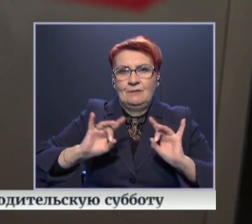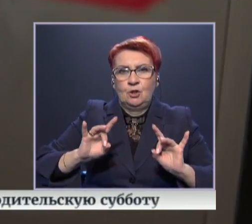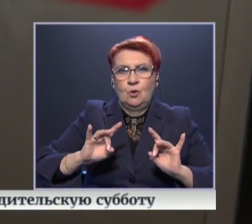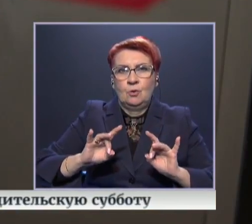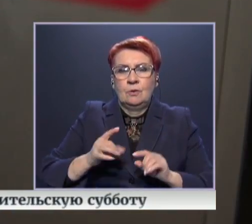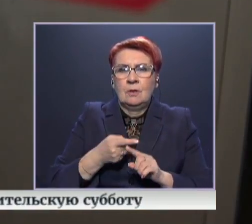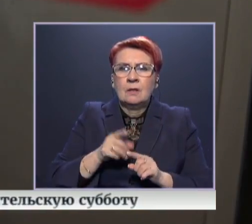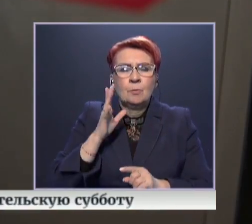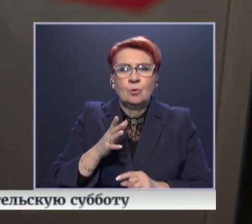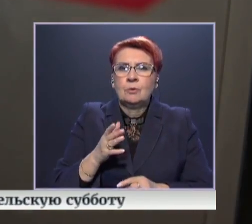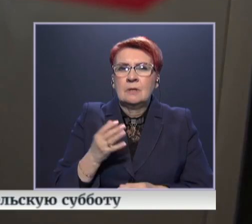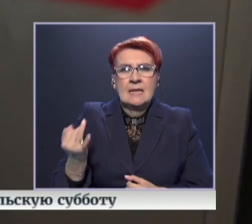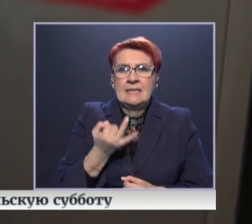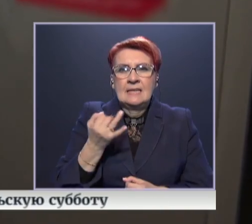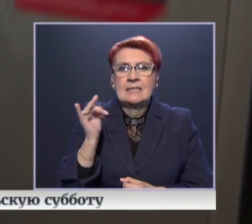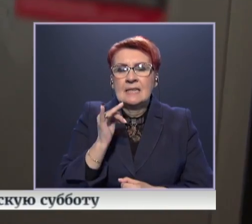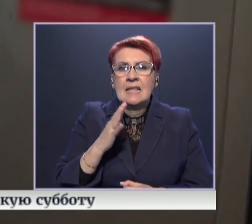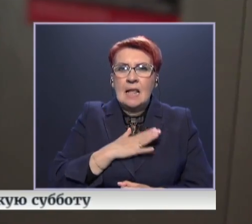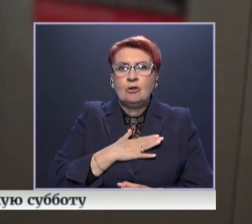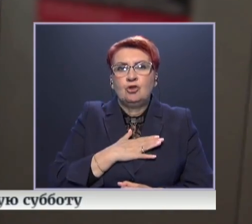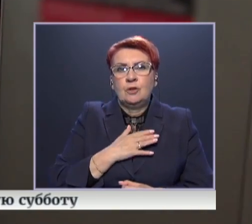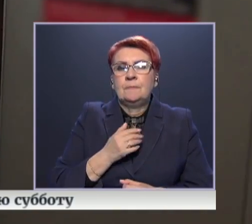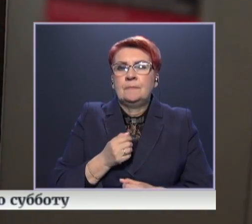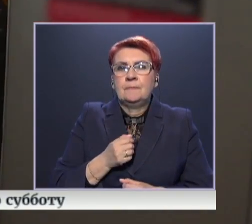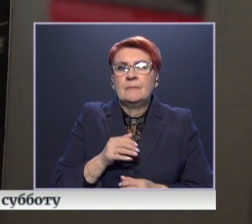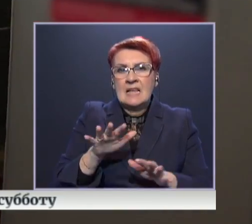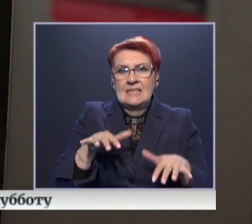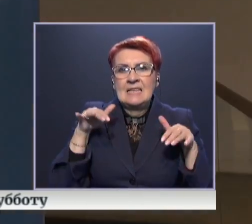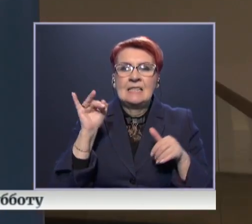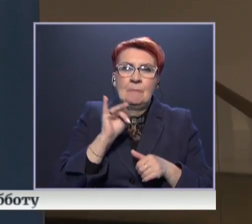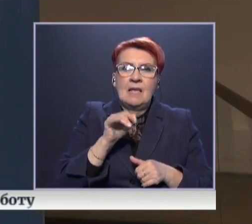будет очень интересно нашим зрителям и граждан в России